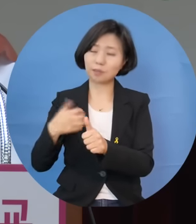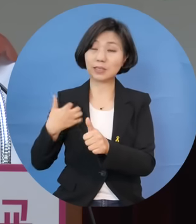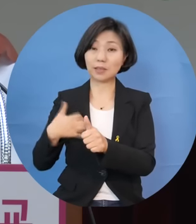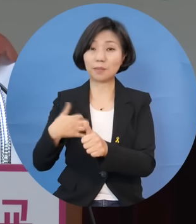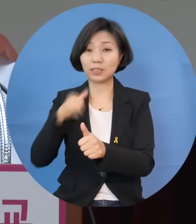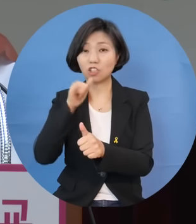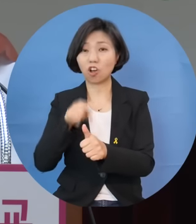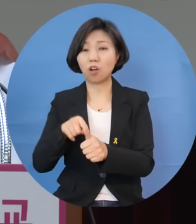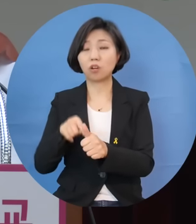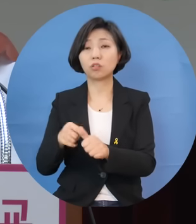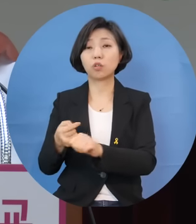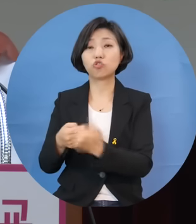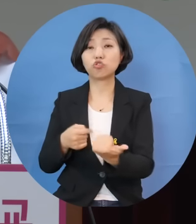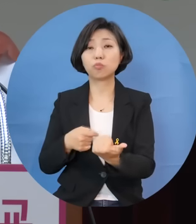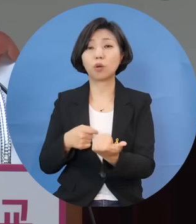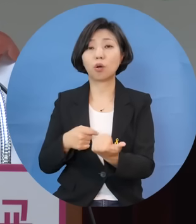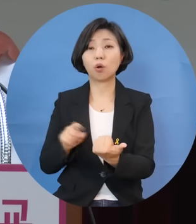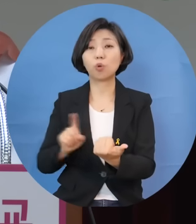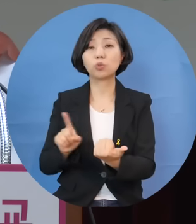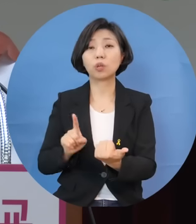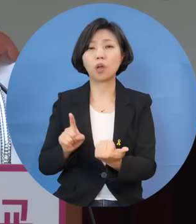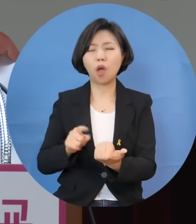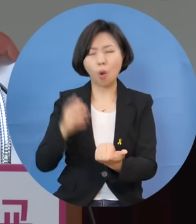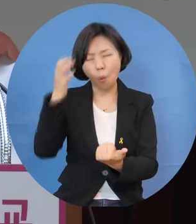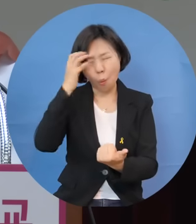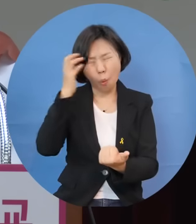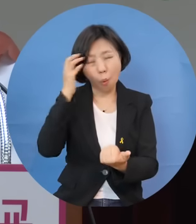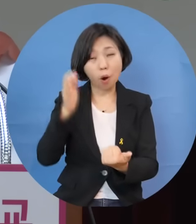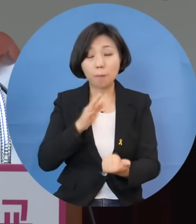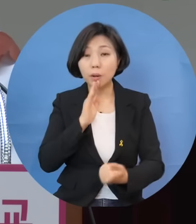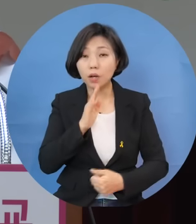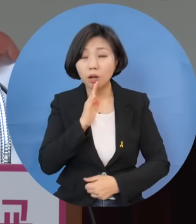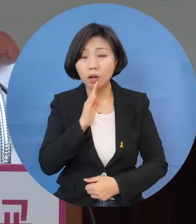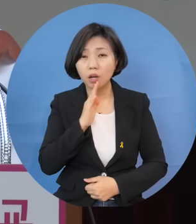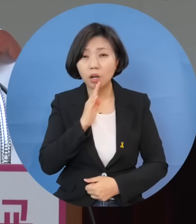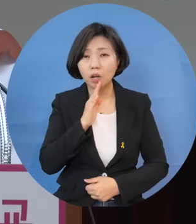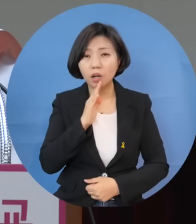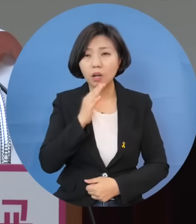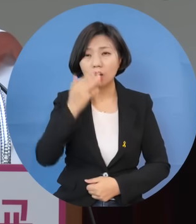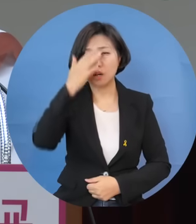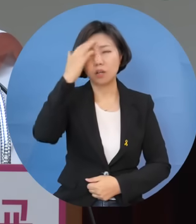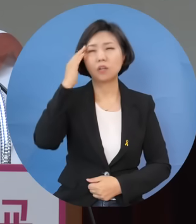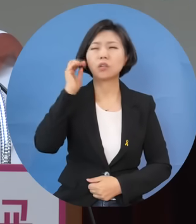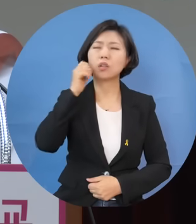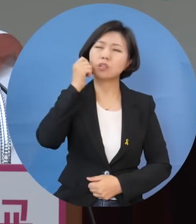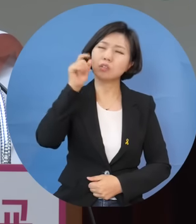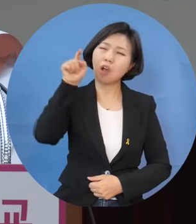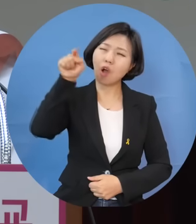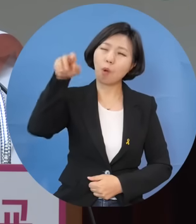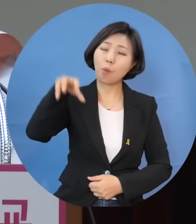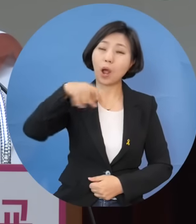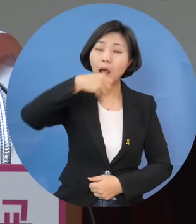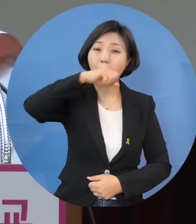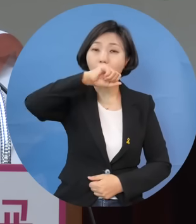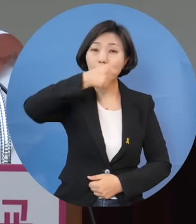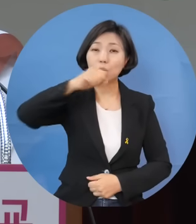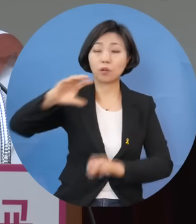이 사람 죽으면 괴로울까, 안 괴로울까? 괴롭겠죠. 그런데 저 아프리카의 어떤 사람, 나는 좋아하지도 않았던